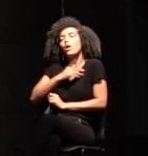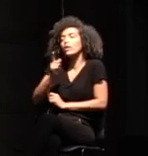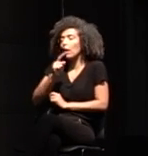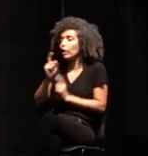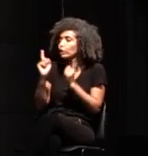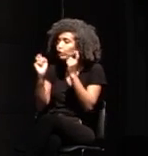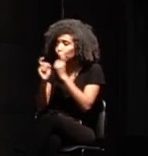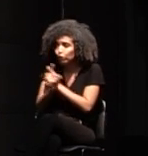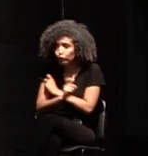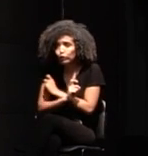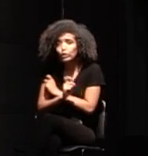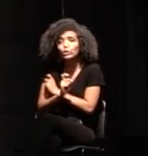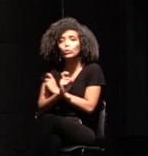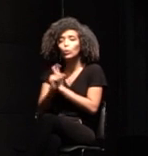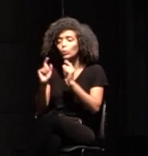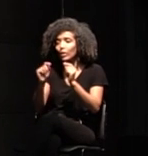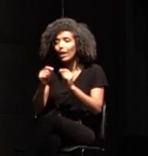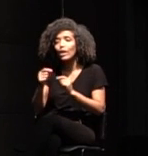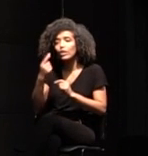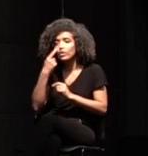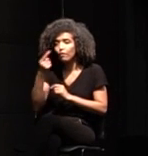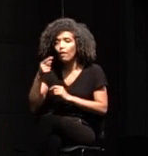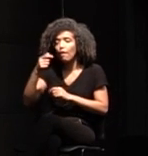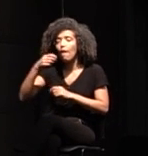a representação crítica de Storm De Hirsch até agora